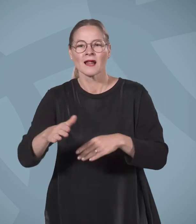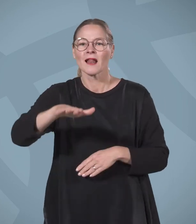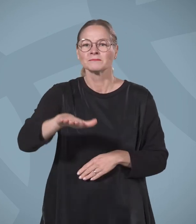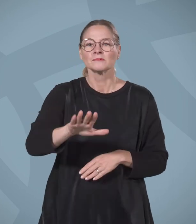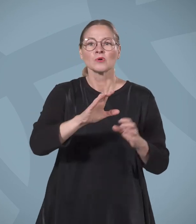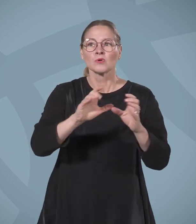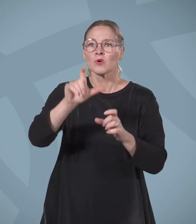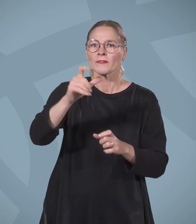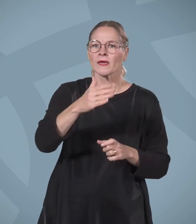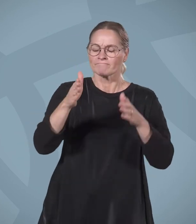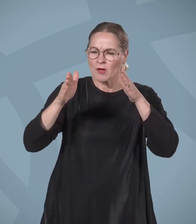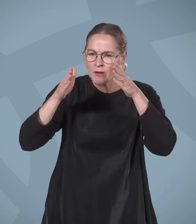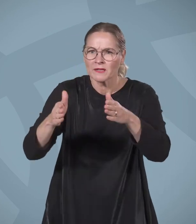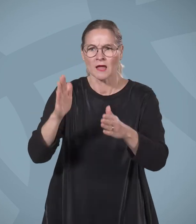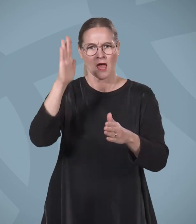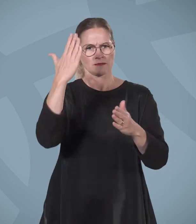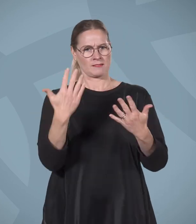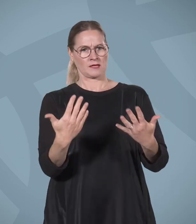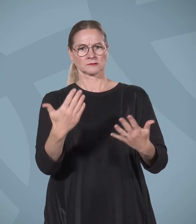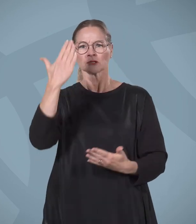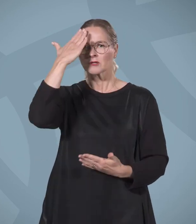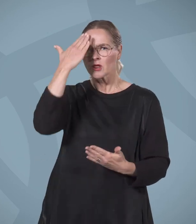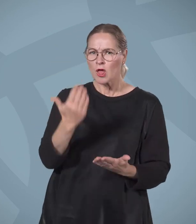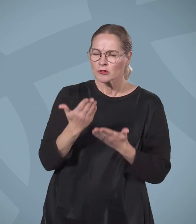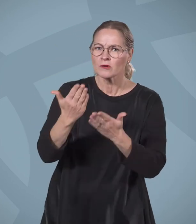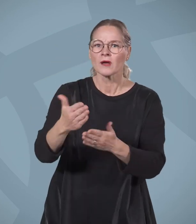lapsen huoltajille objektiivista ja ajantasaista tietoa -